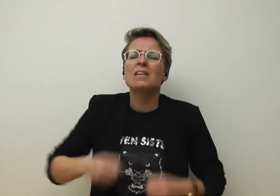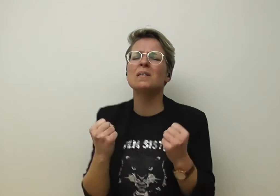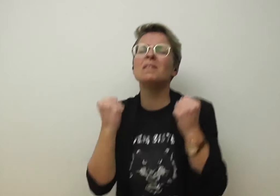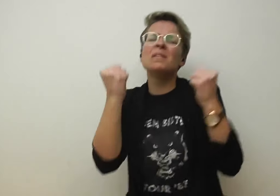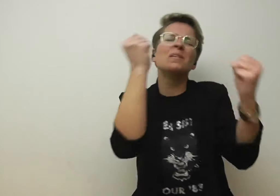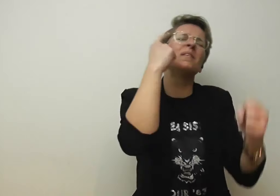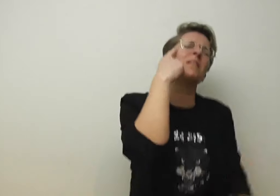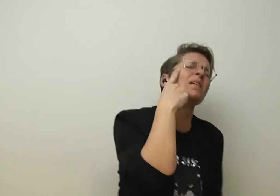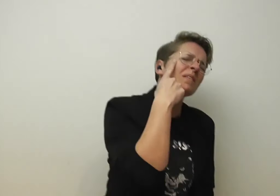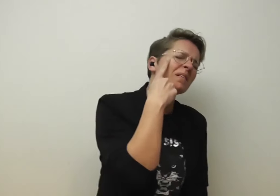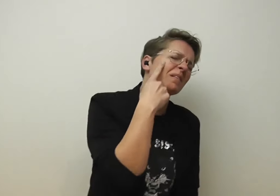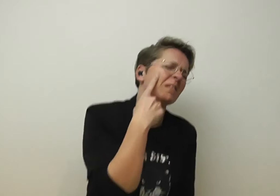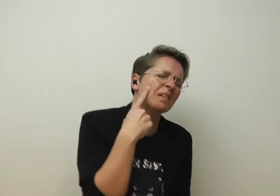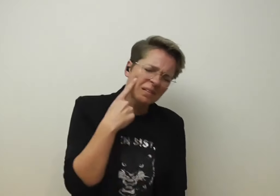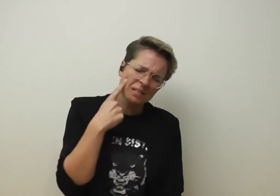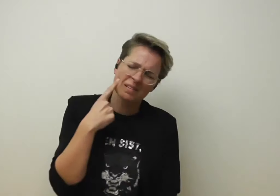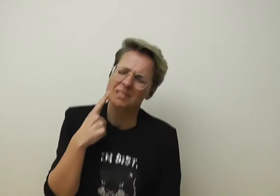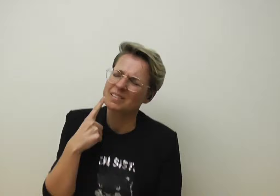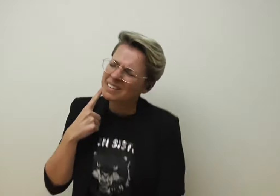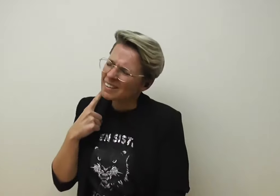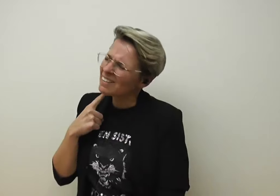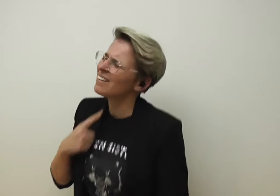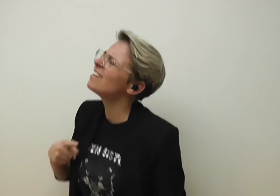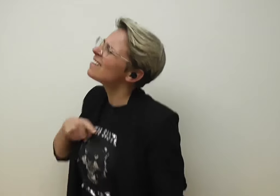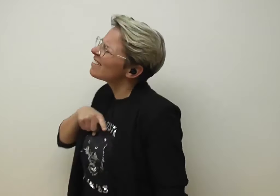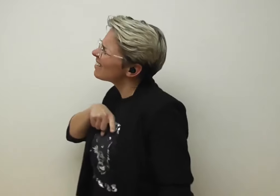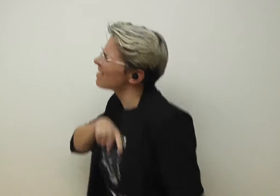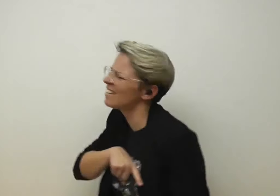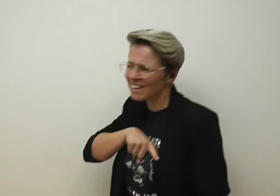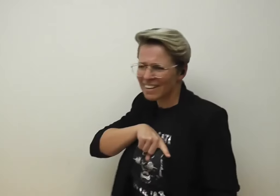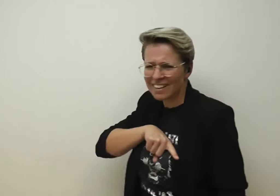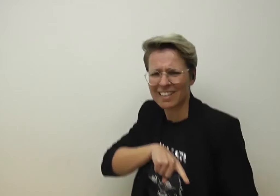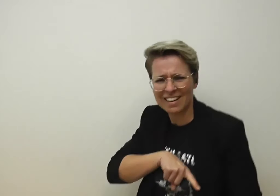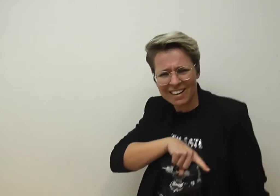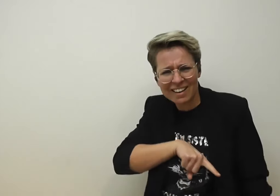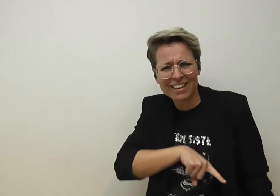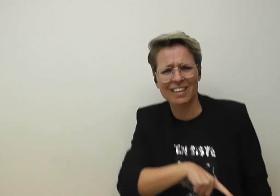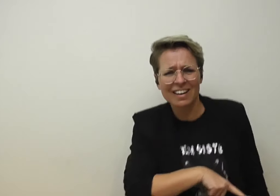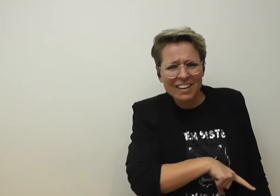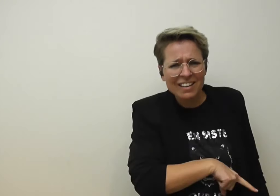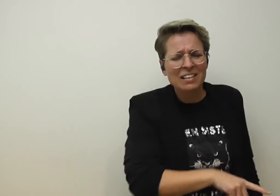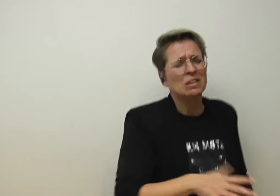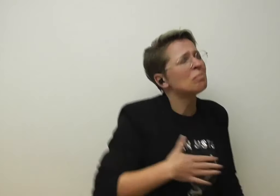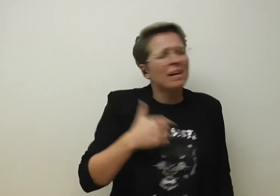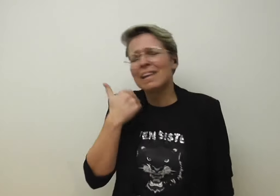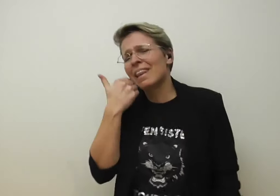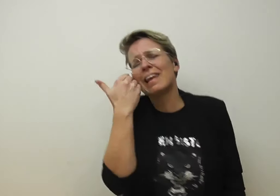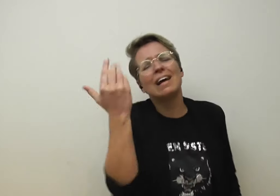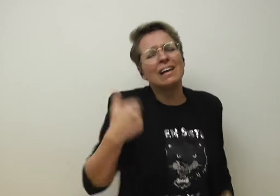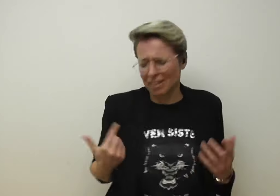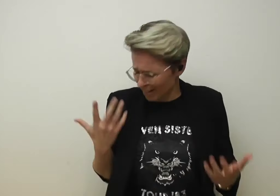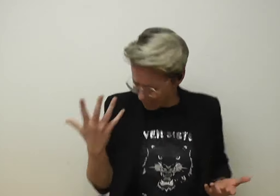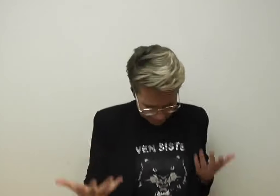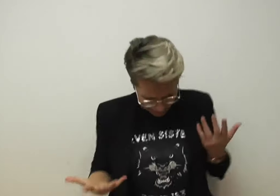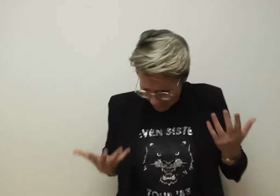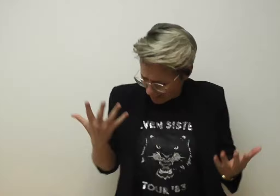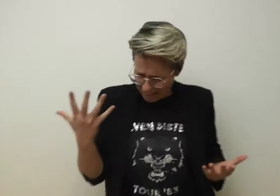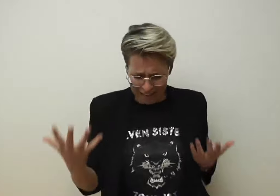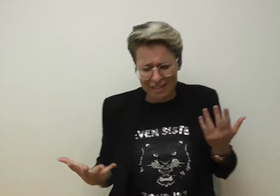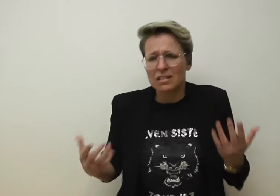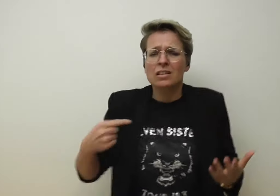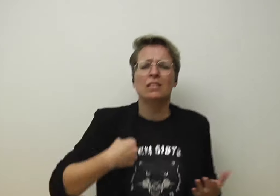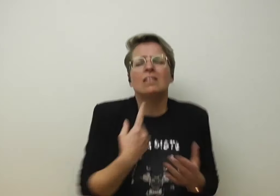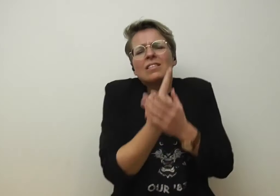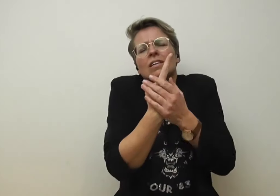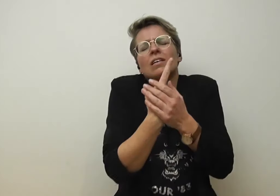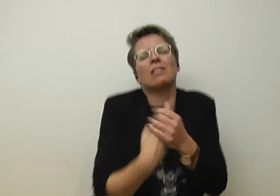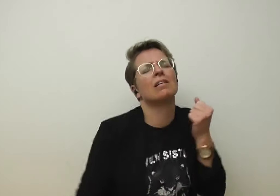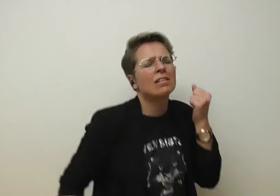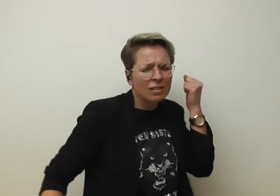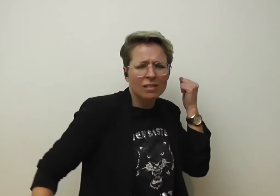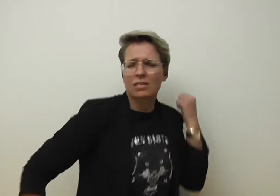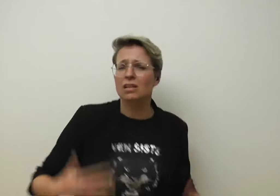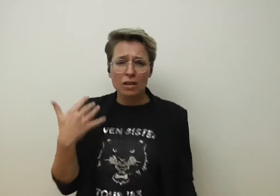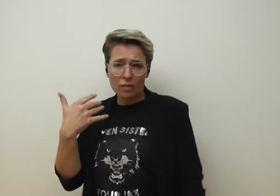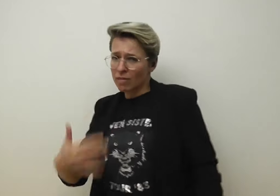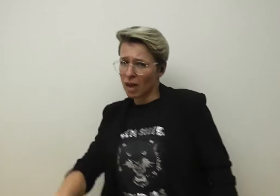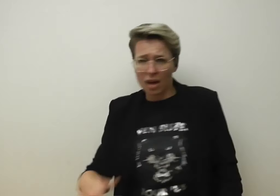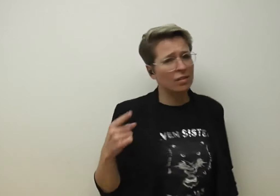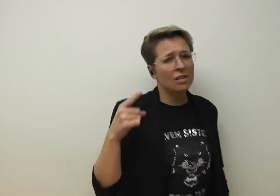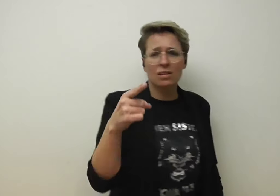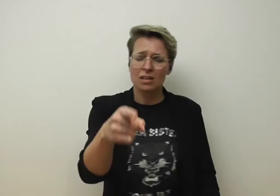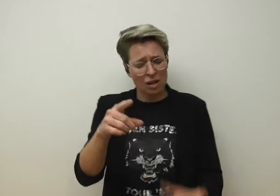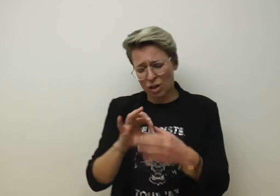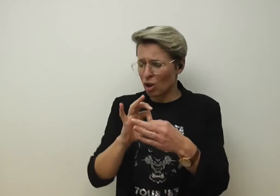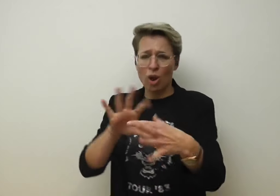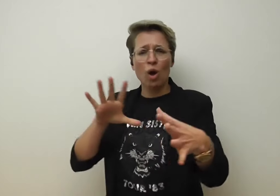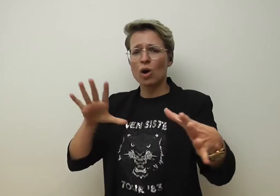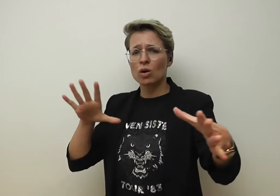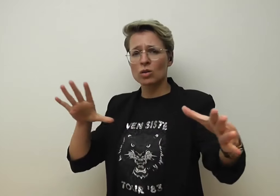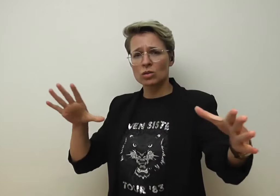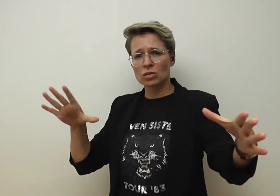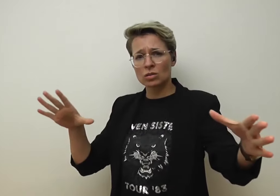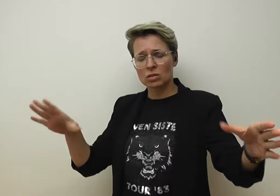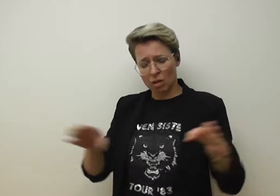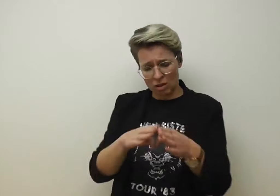Oeh aha. Oh mijn lief wat moet ik nou Ik zit diep en ik wil jou niet laten gaan